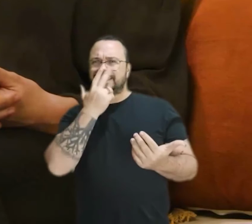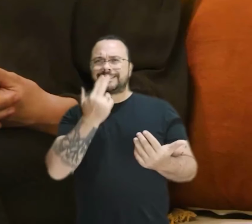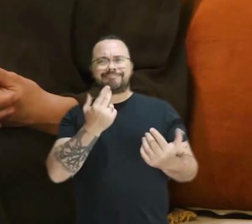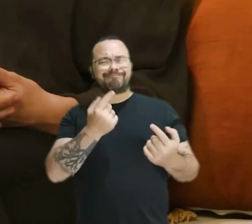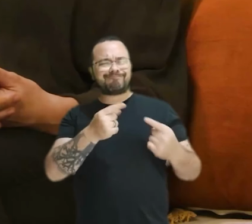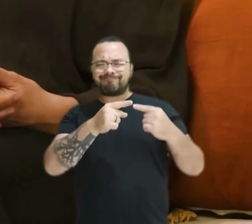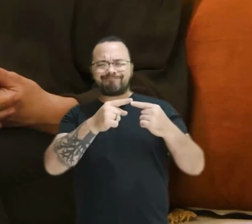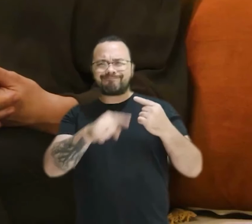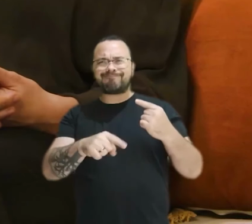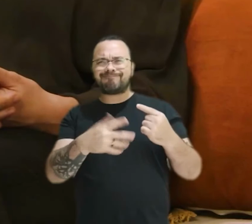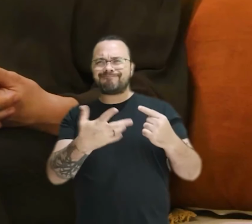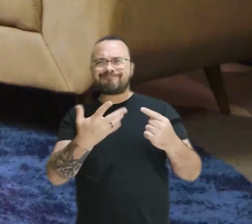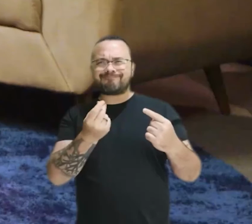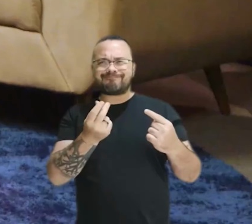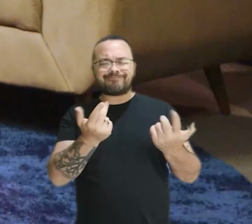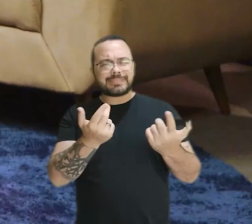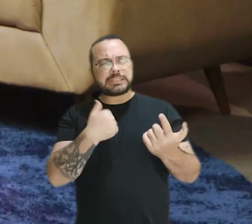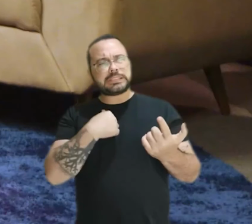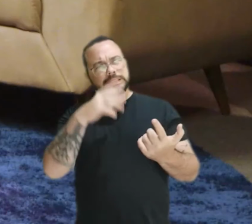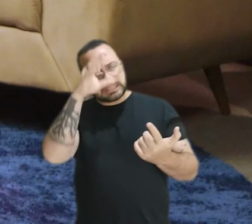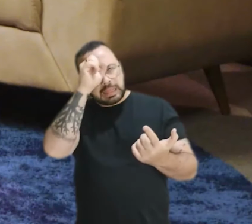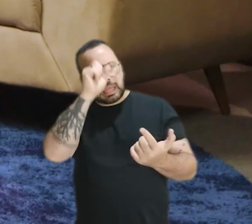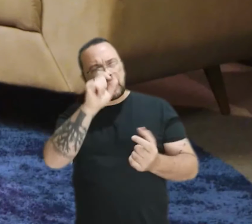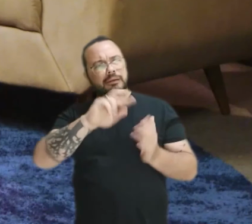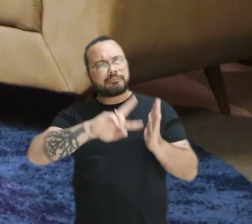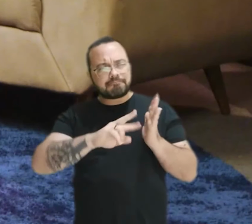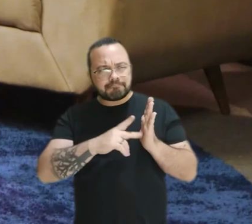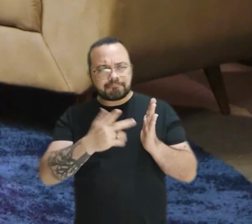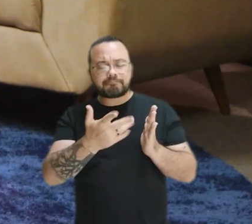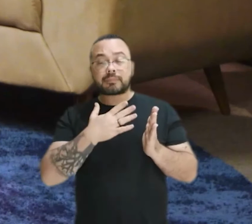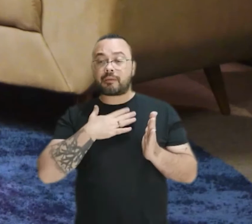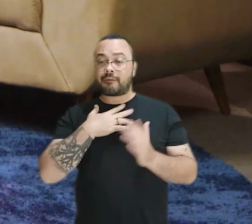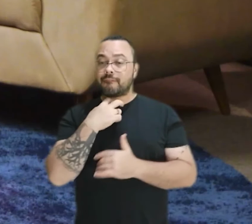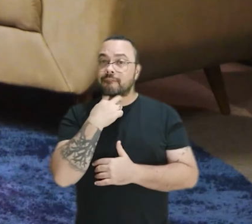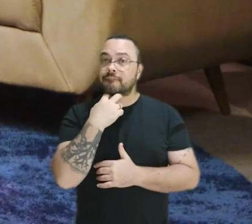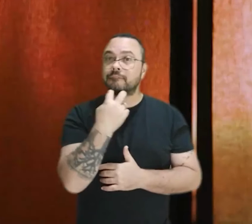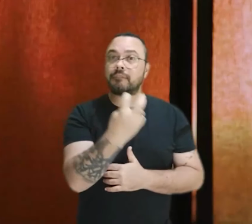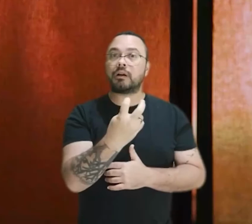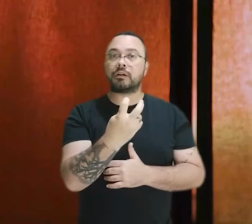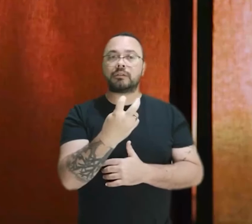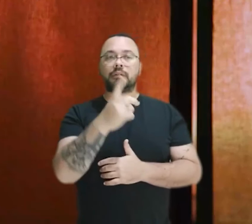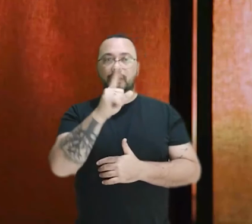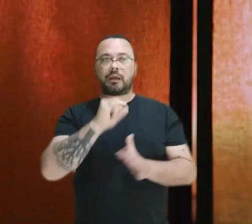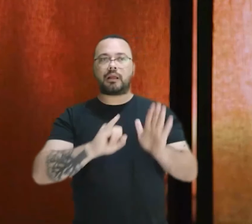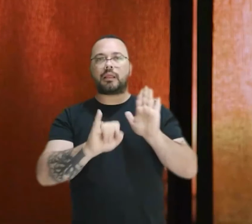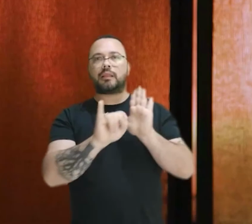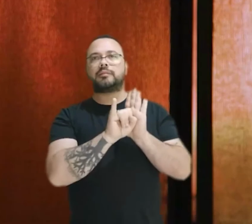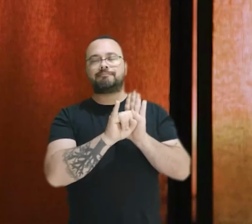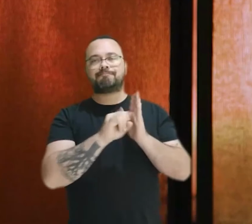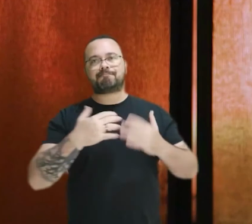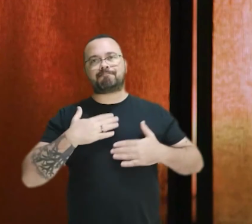tem alguma coisa errada". E aí, eu tô aprendendo o que é isso, a gente... A nossa voz é uma identidade nossa, né?